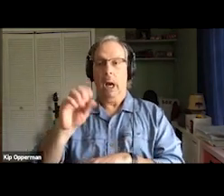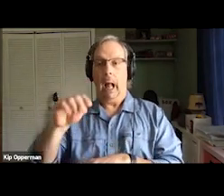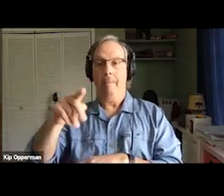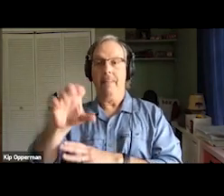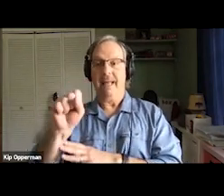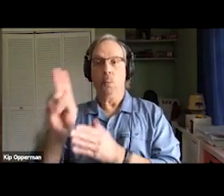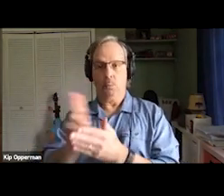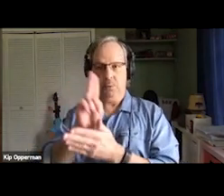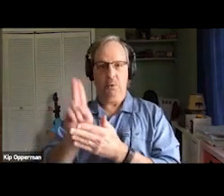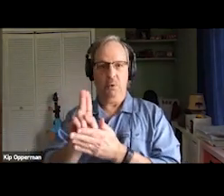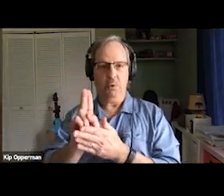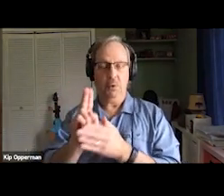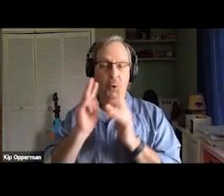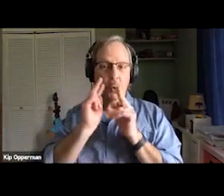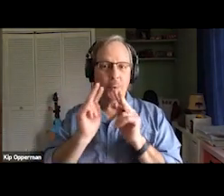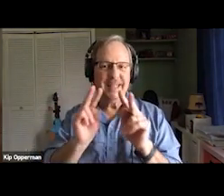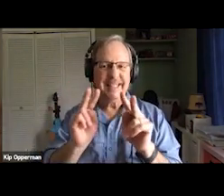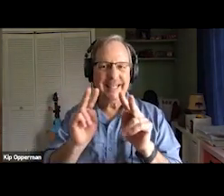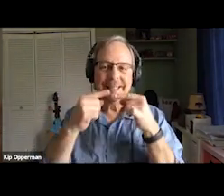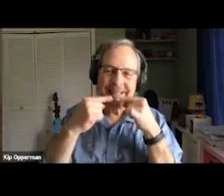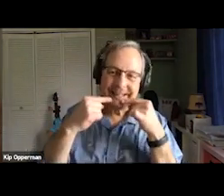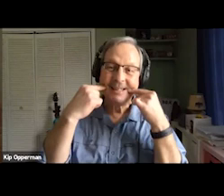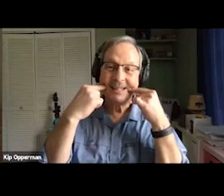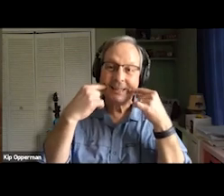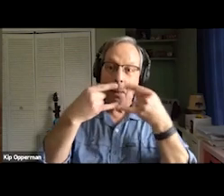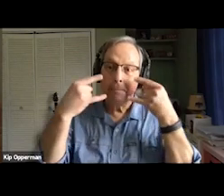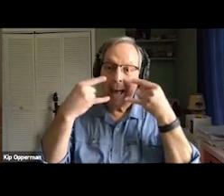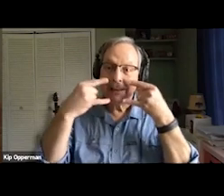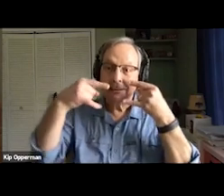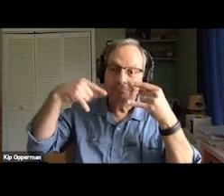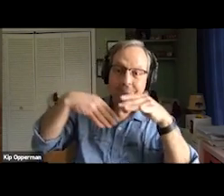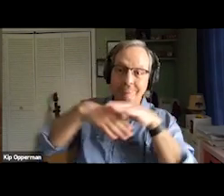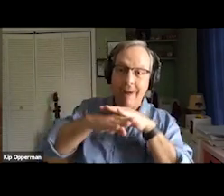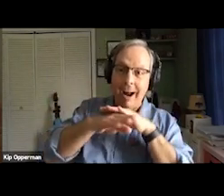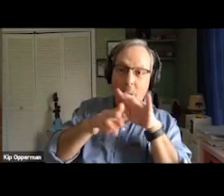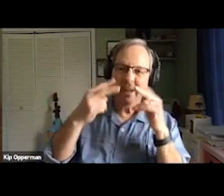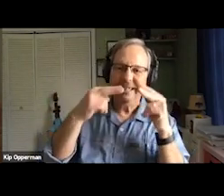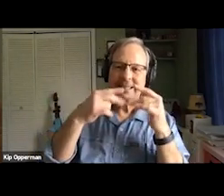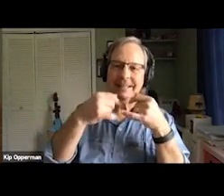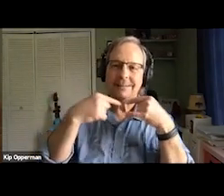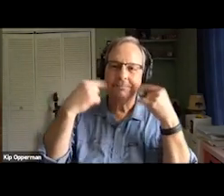Pueden ver las sonrisas aquí detrás de las máscaras. Eventualmente se rompió,